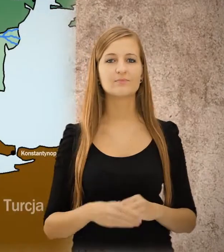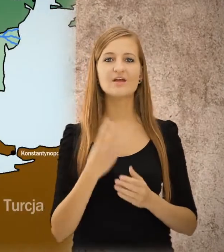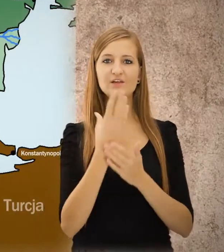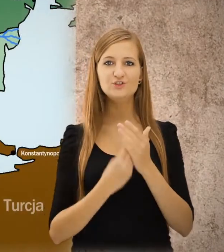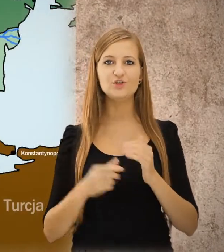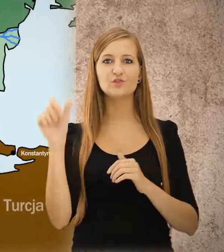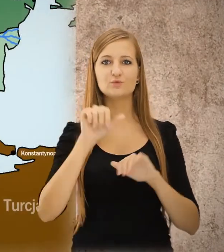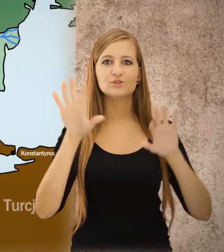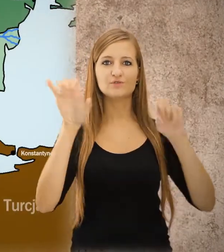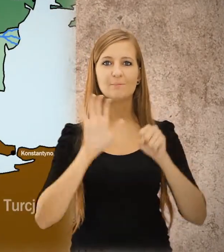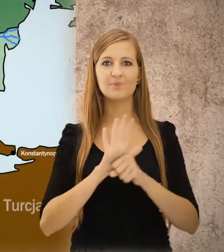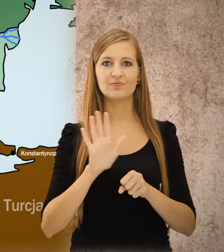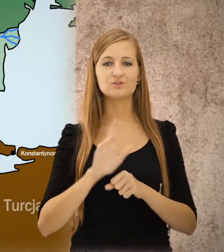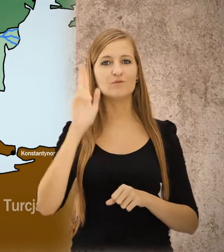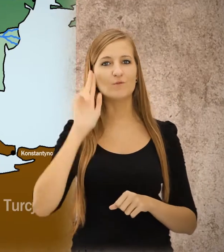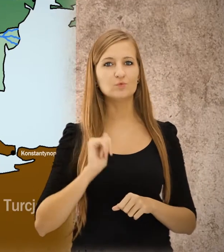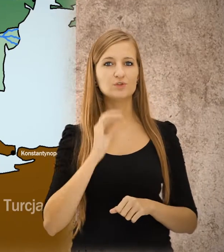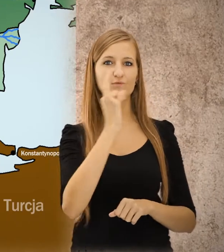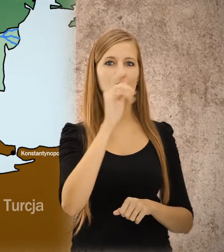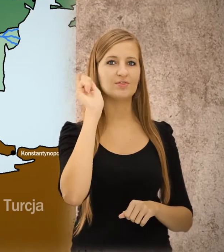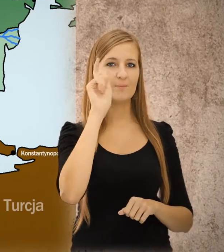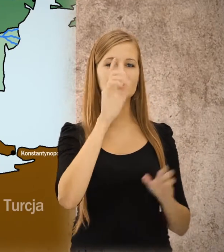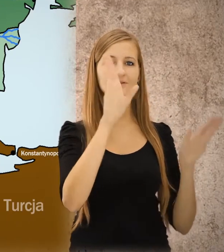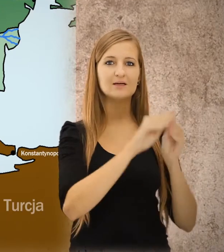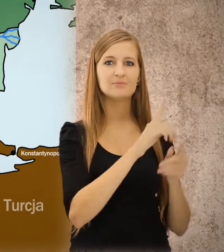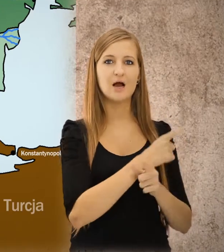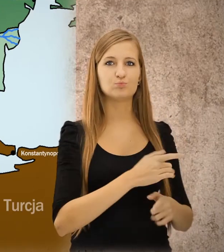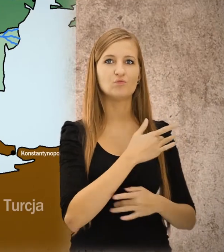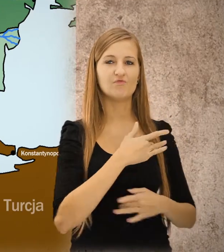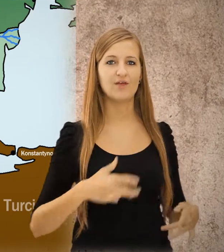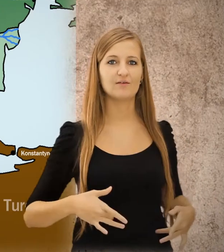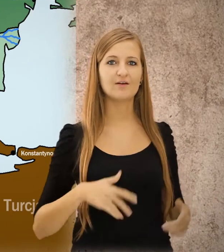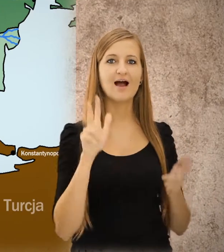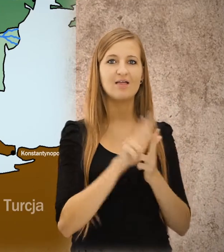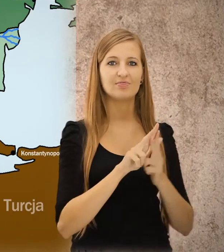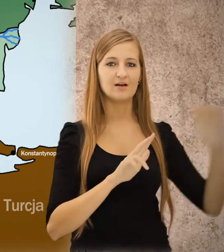Jesienią 1915 roku wojska niemieckie i austrowęgierskie zaatakowały